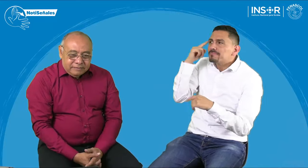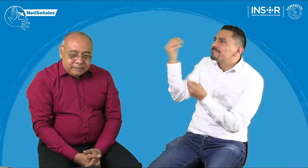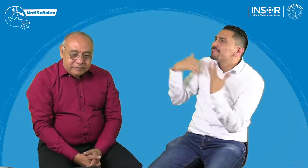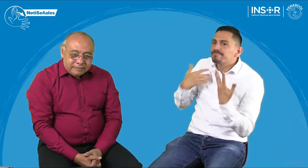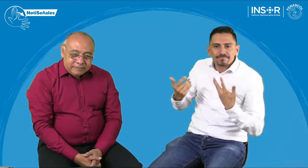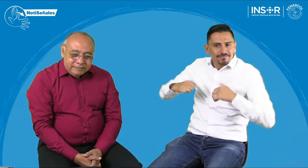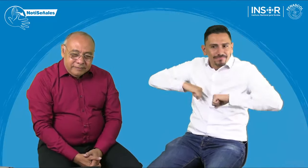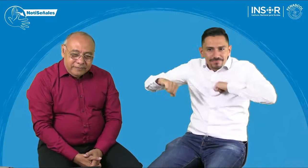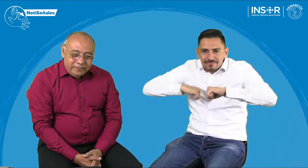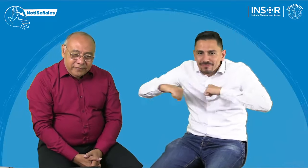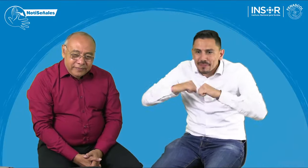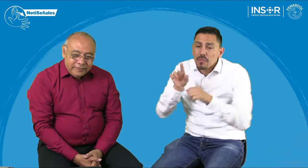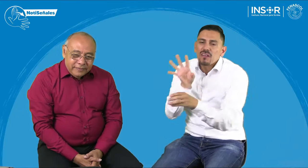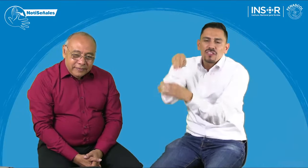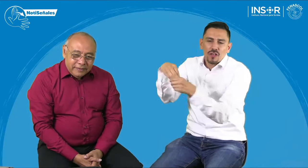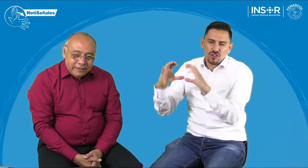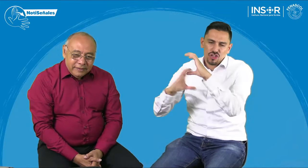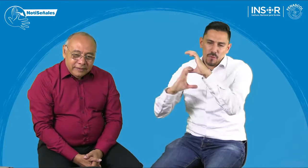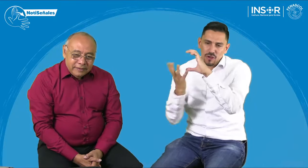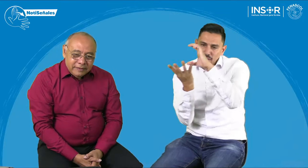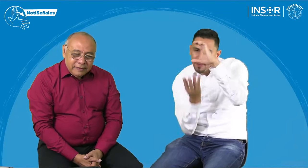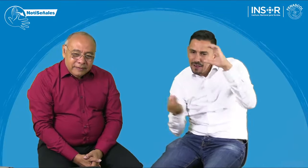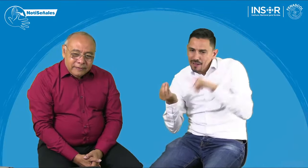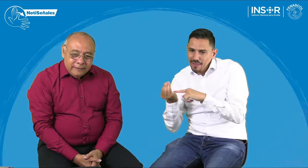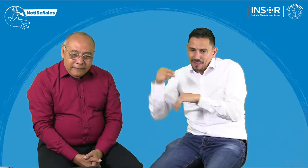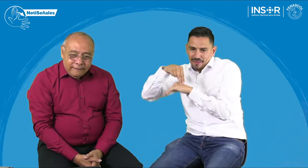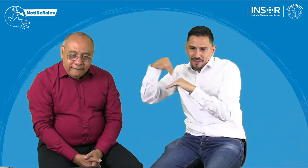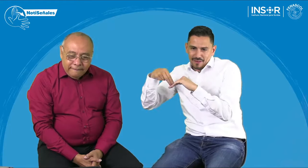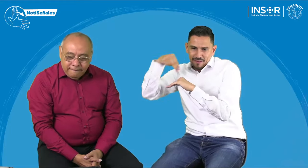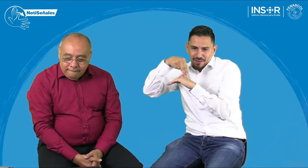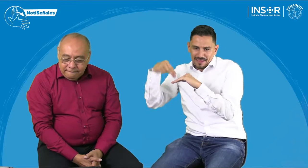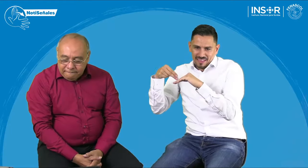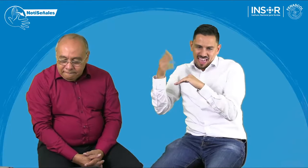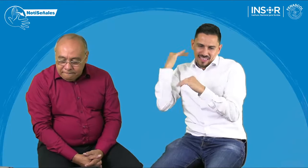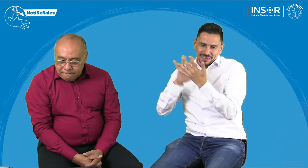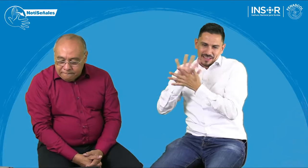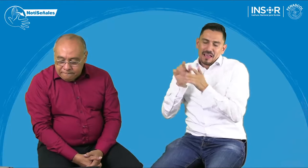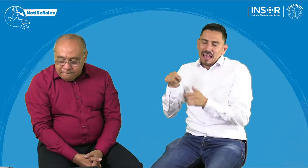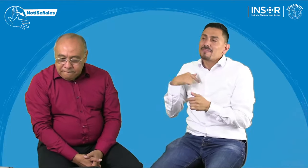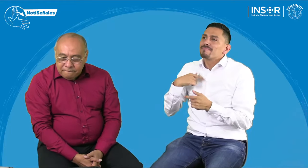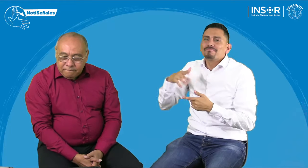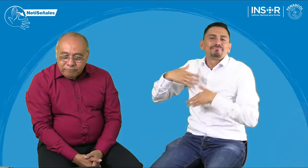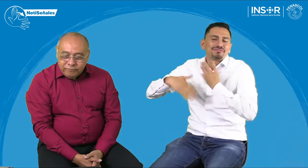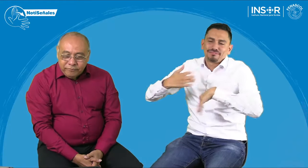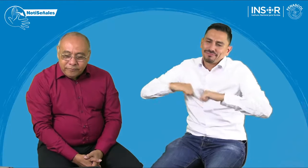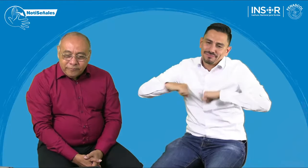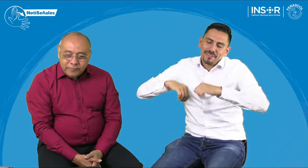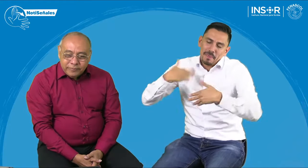Bogotá que tenía esta seña anteriormente y allí empecé a